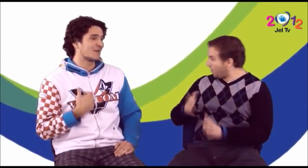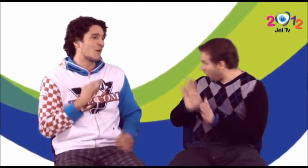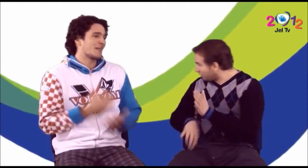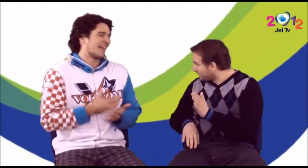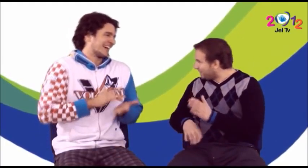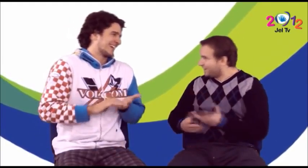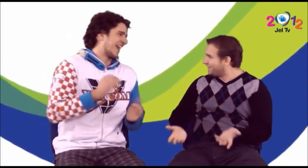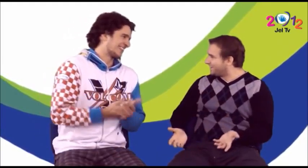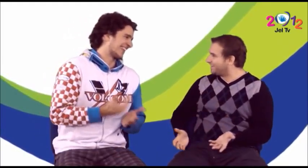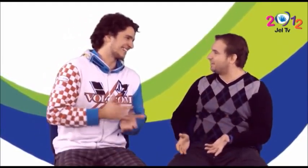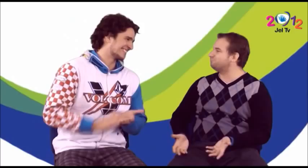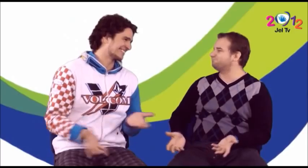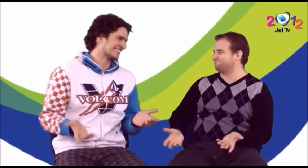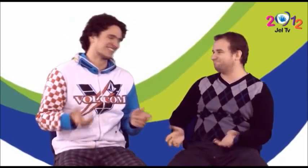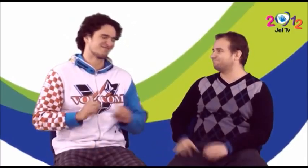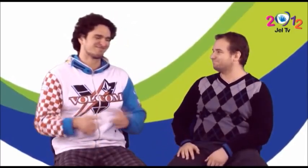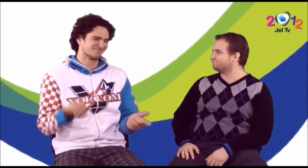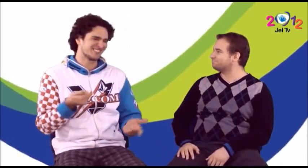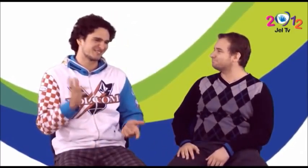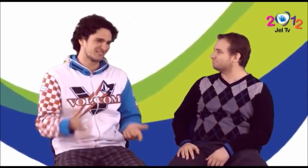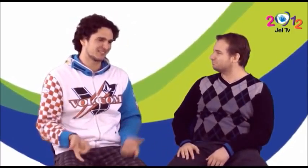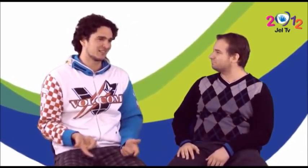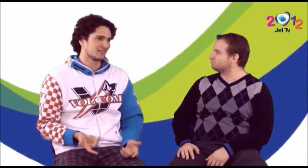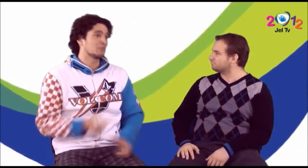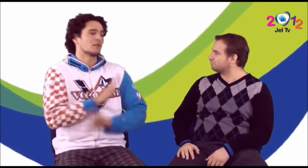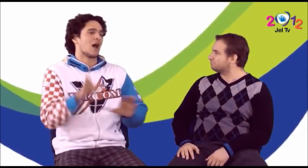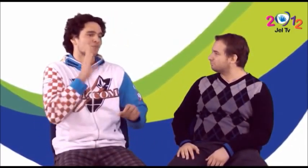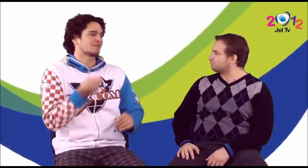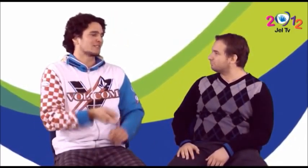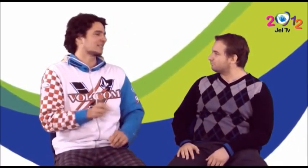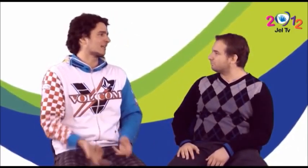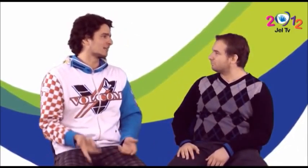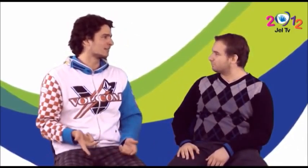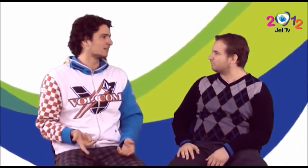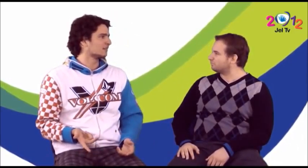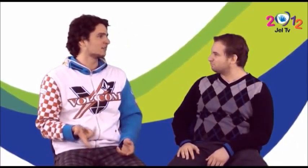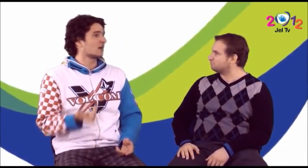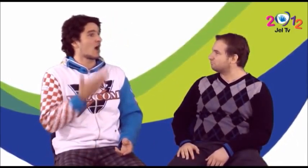Hát jó lenne, ha ingyen lenne. Sajnos nem így van, fizetõs. Minden embernek fizetnie kell valamiért.